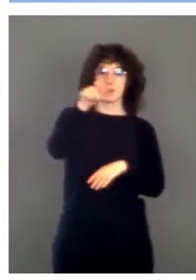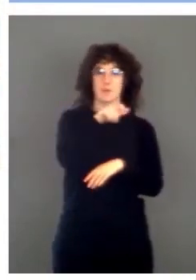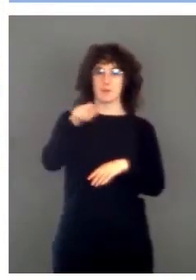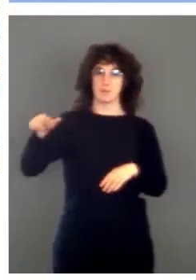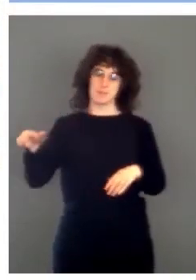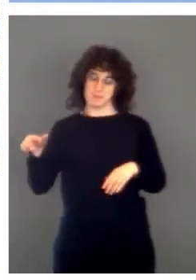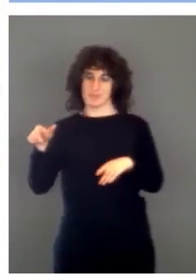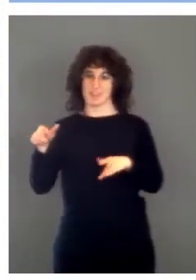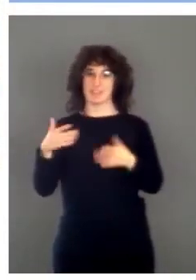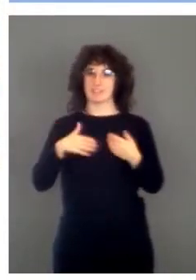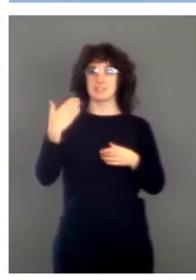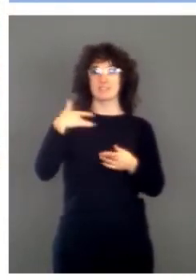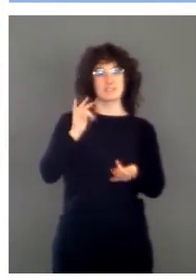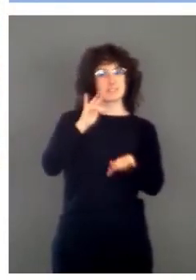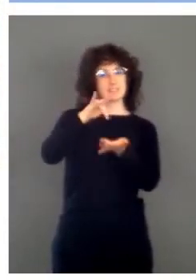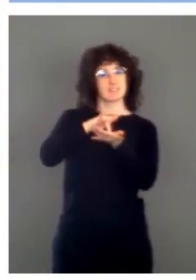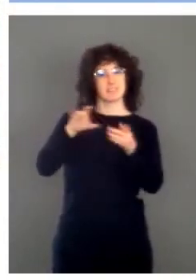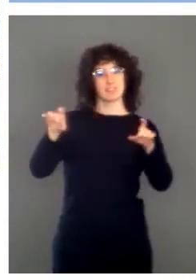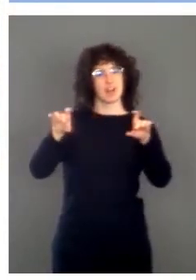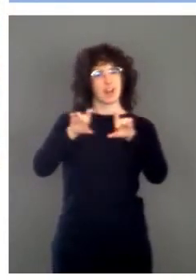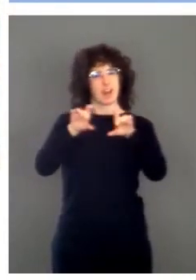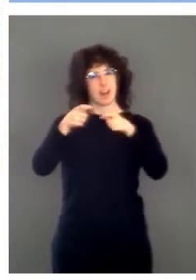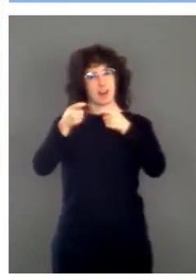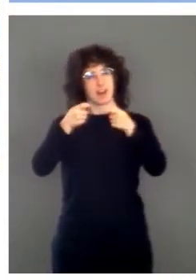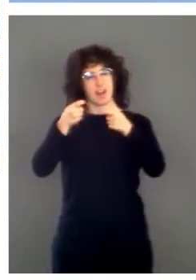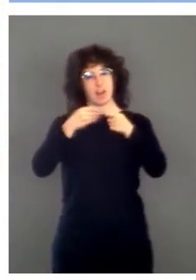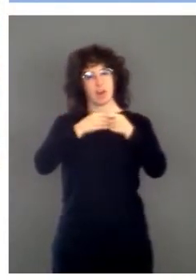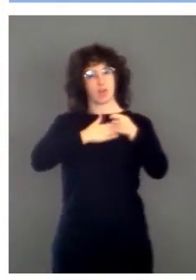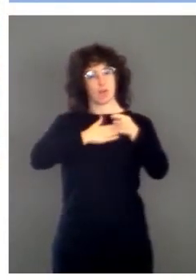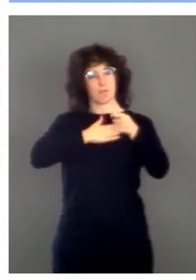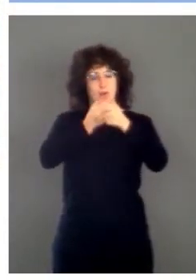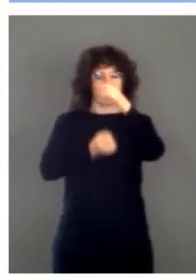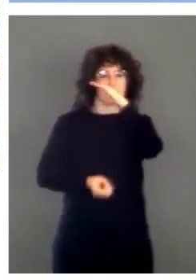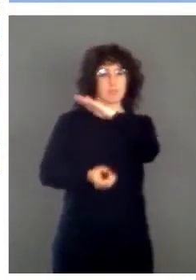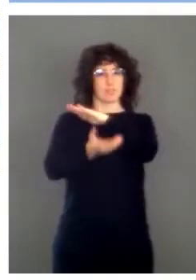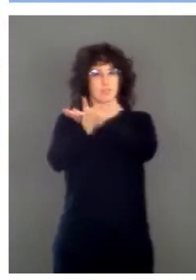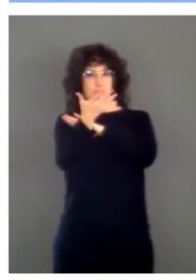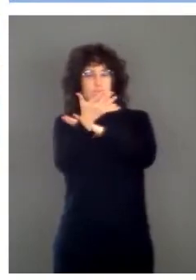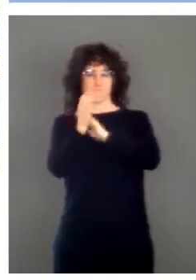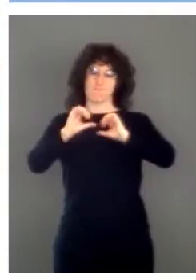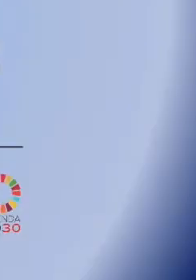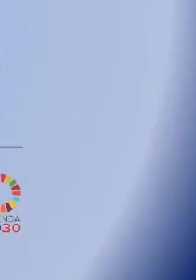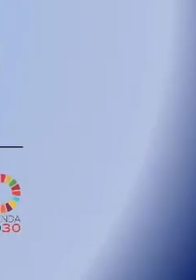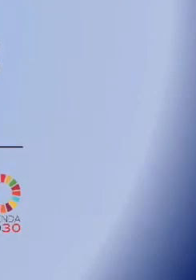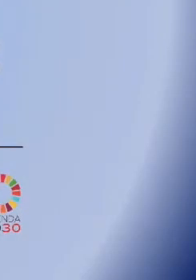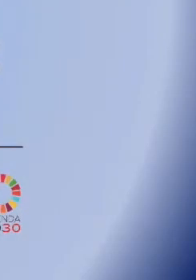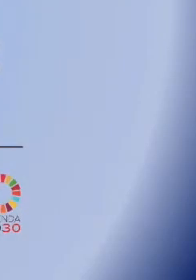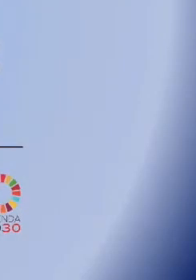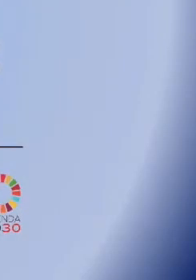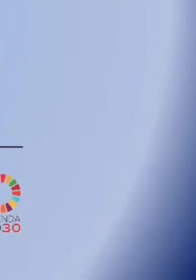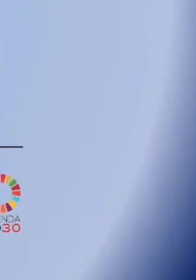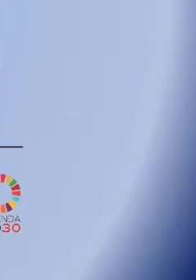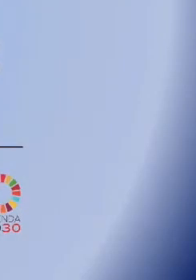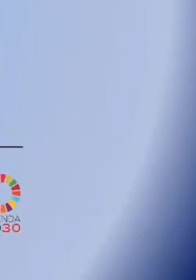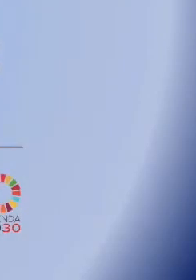Decidieron crear su propio negocio Subir una persiana y decir aquí está mi vida Que ya se acerca aquí